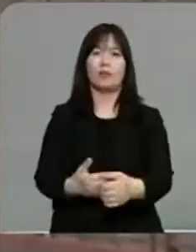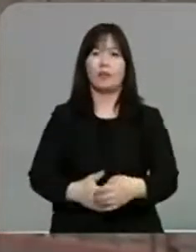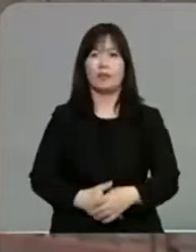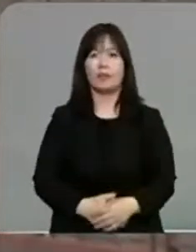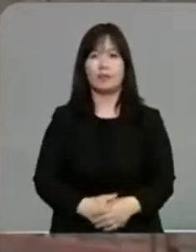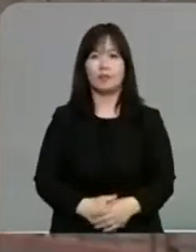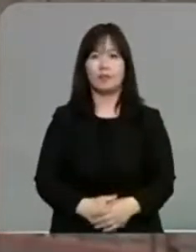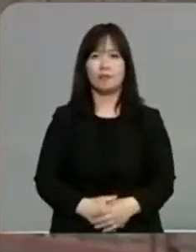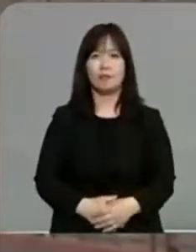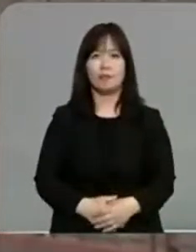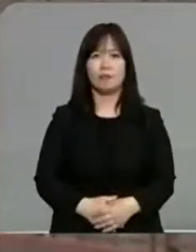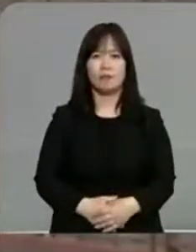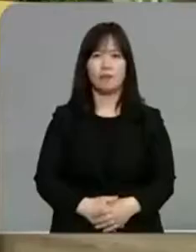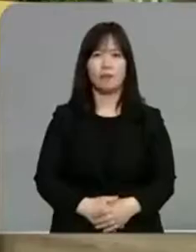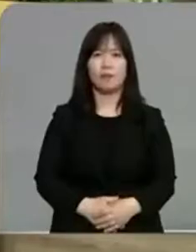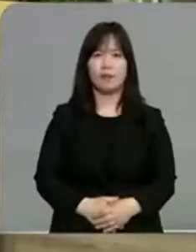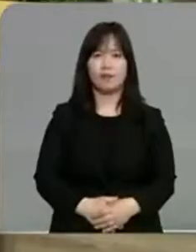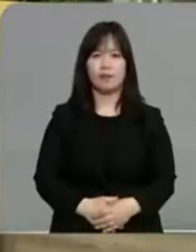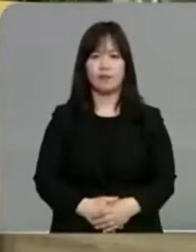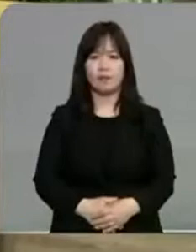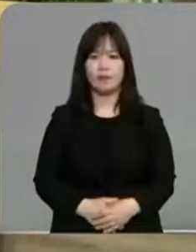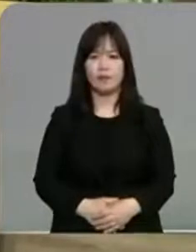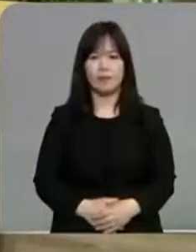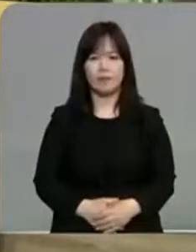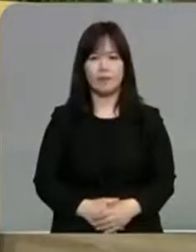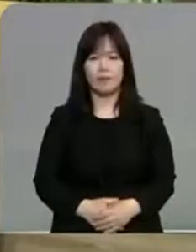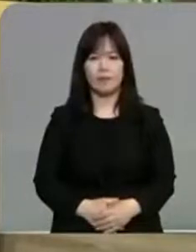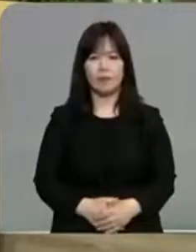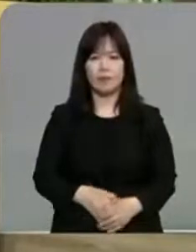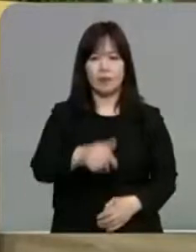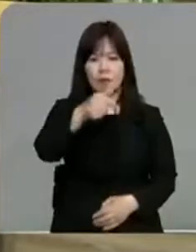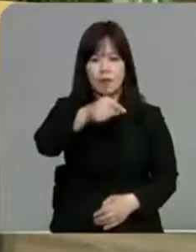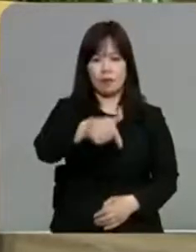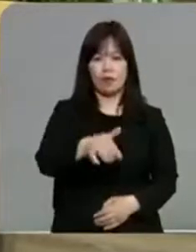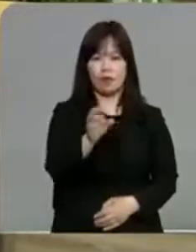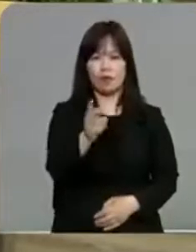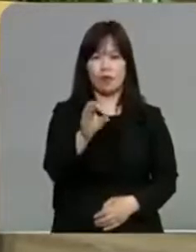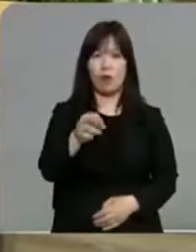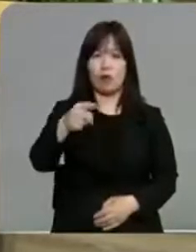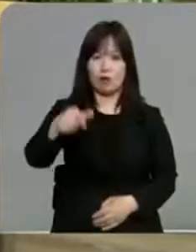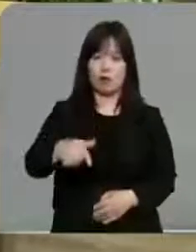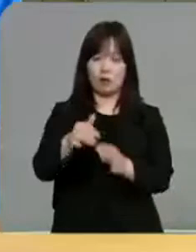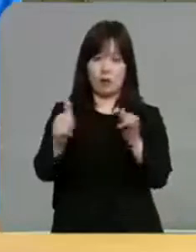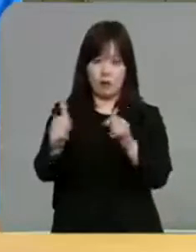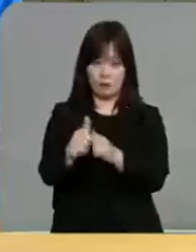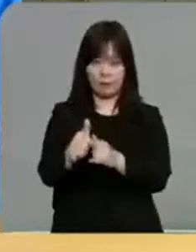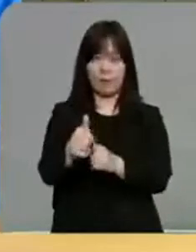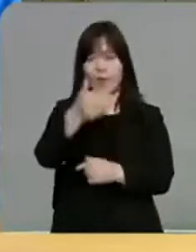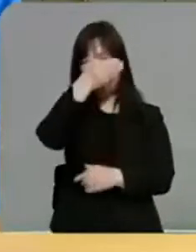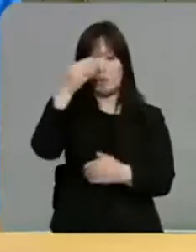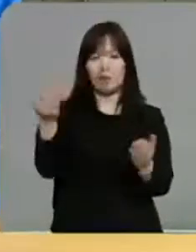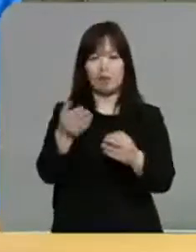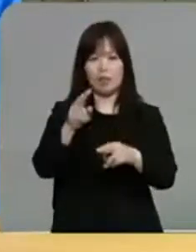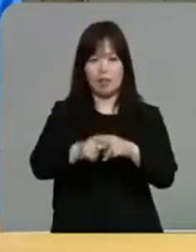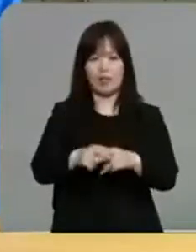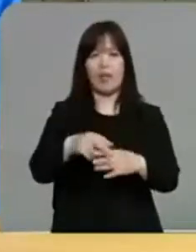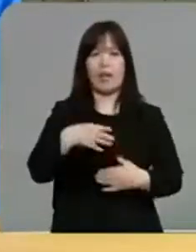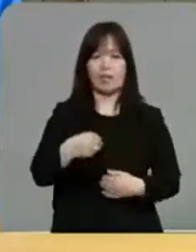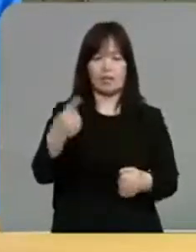리포트 국영석 전 전북도의원은 청년 일자리 와 주거 안정을 제1 공약으로 내